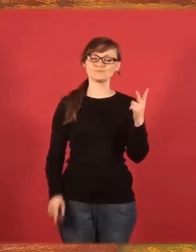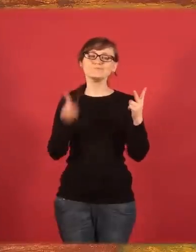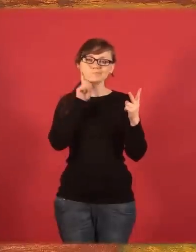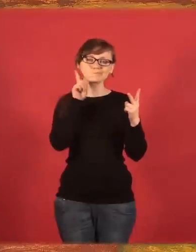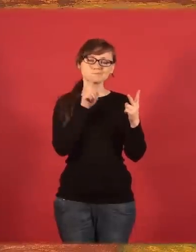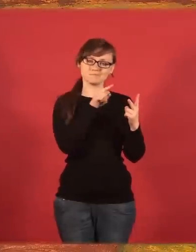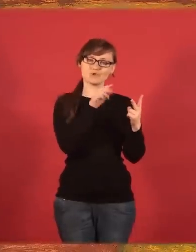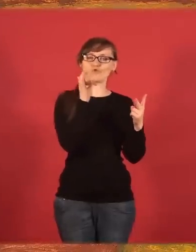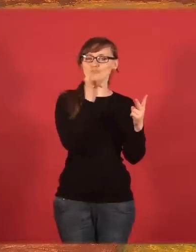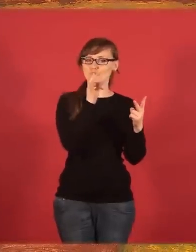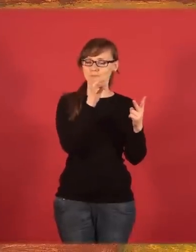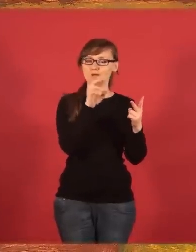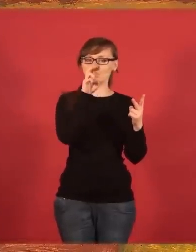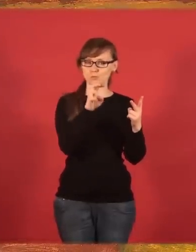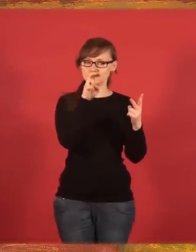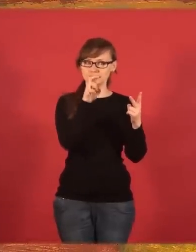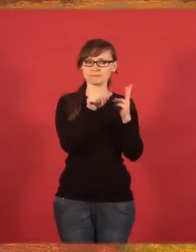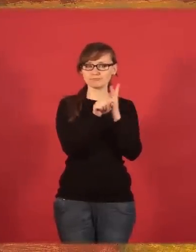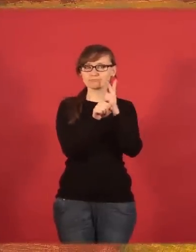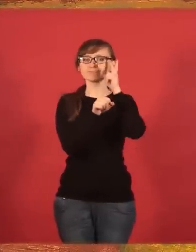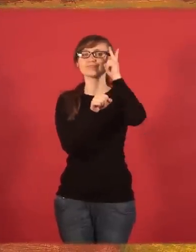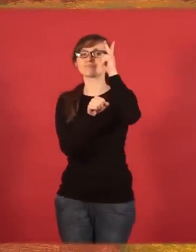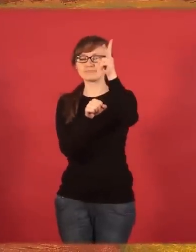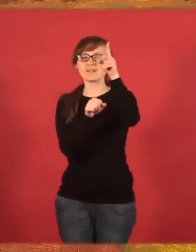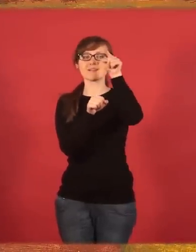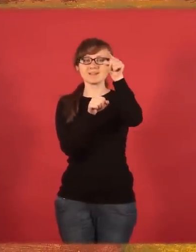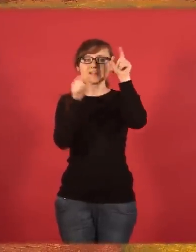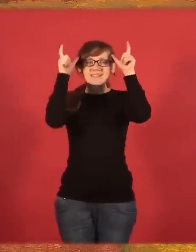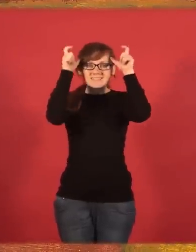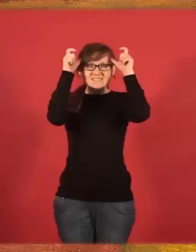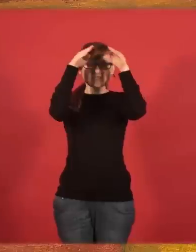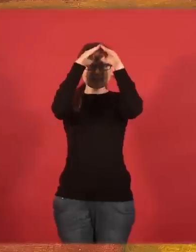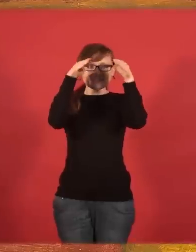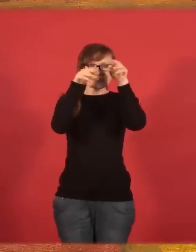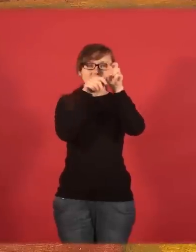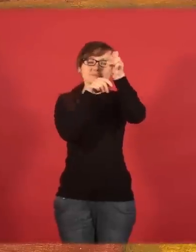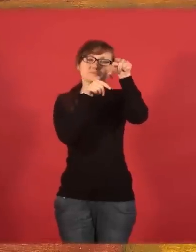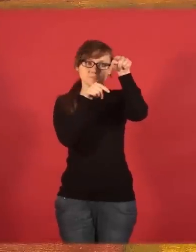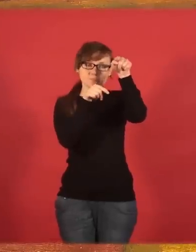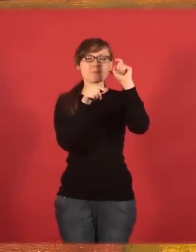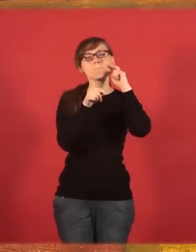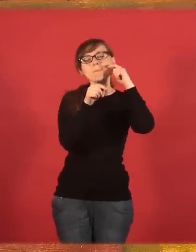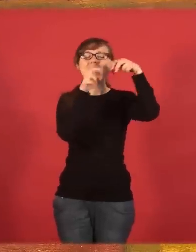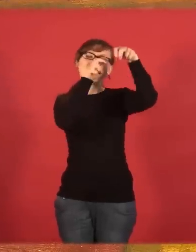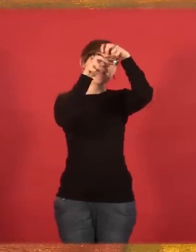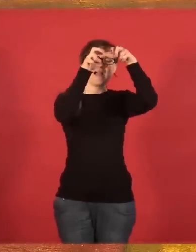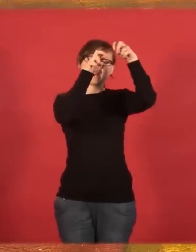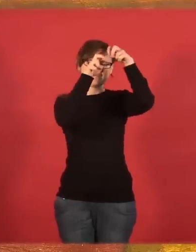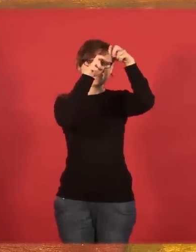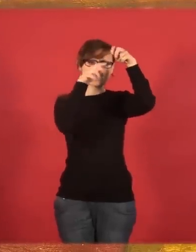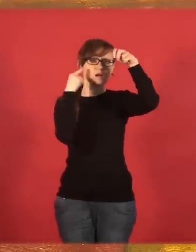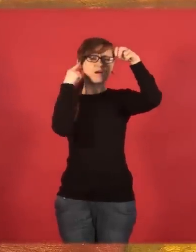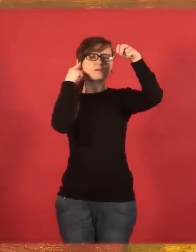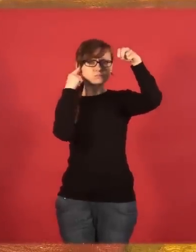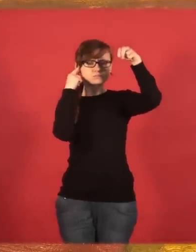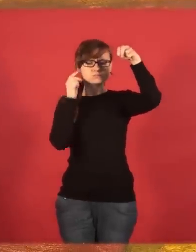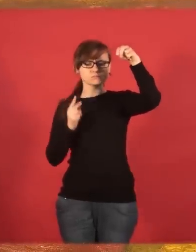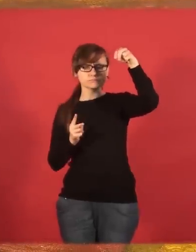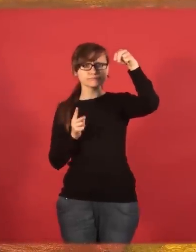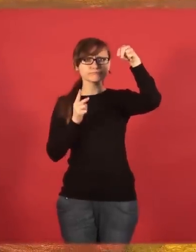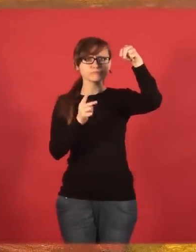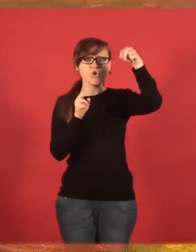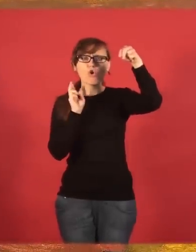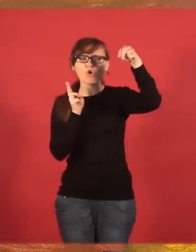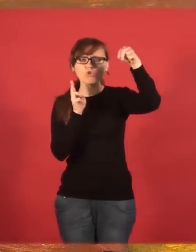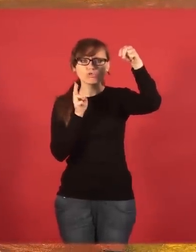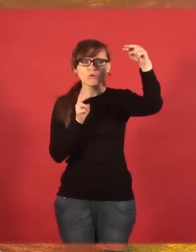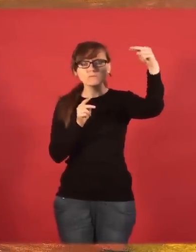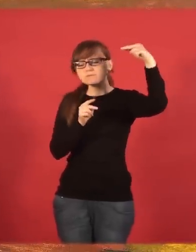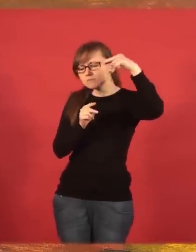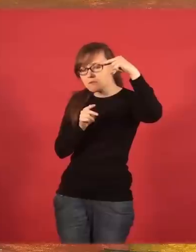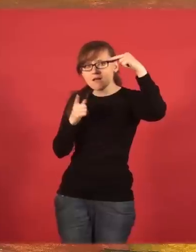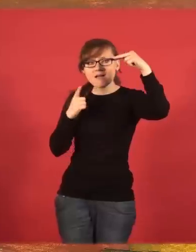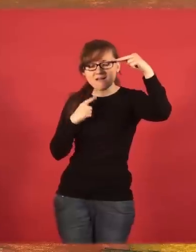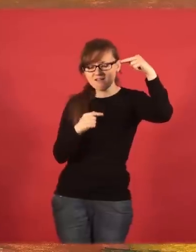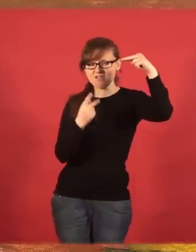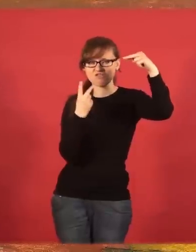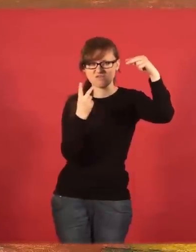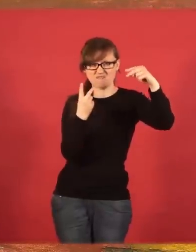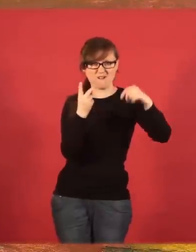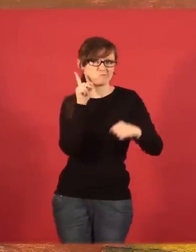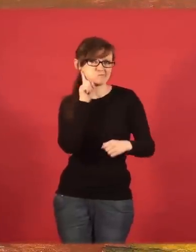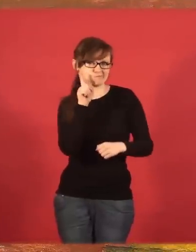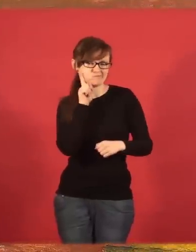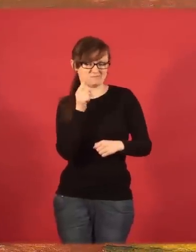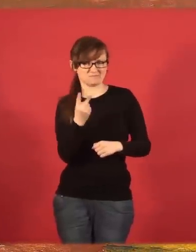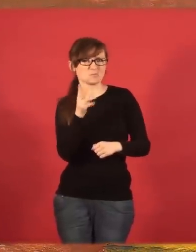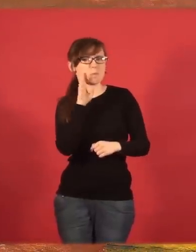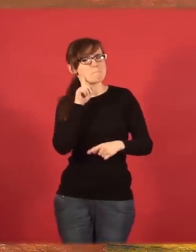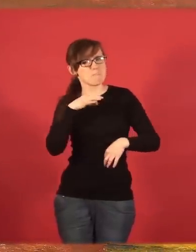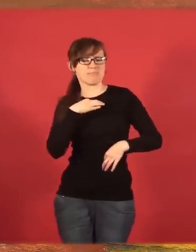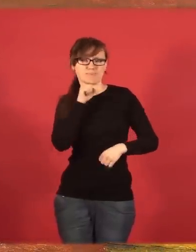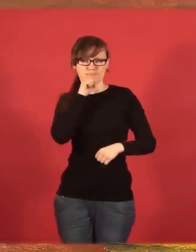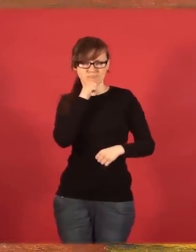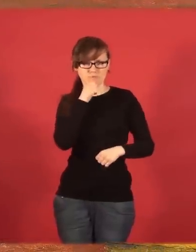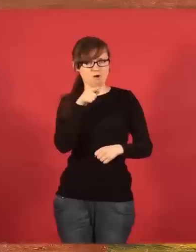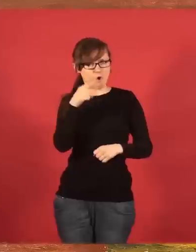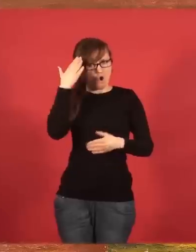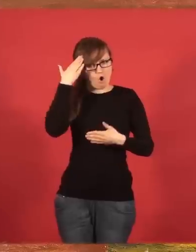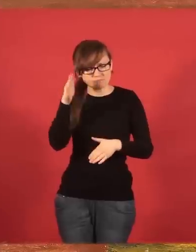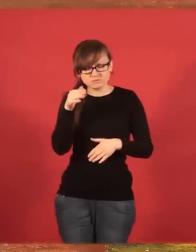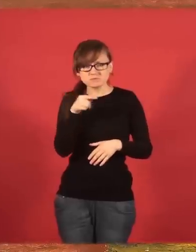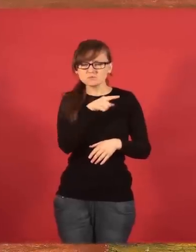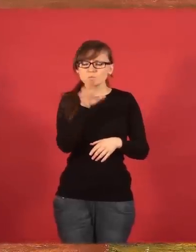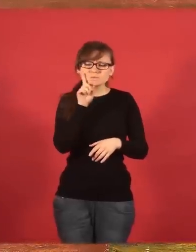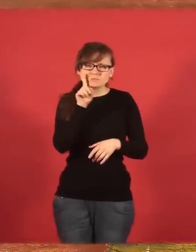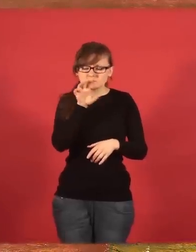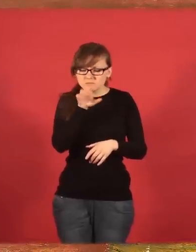Chłopcy weszli na strych, w tym momencie usłyszeli, że do chaty zbliża się dwóch mężczyzn.